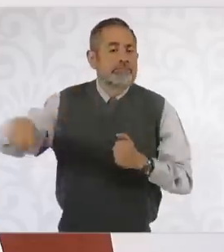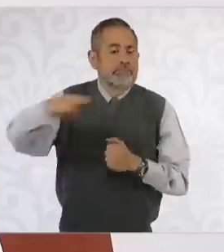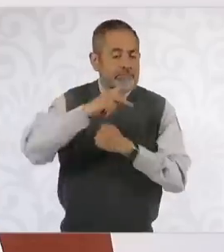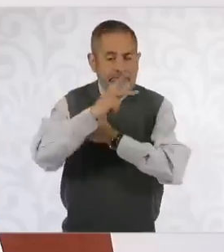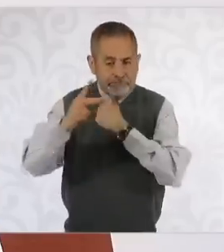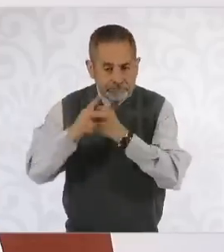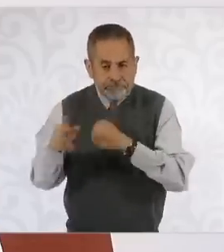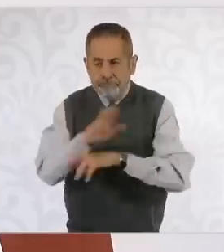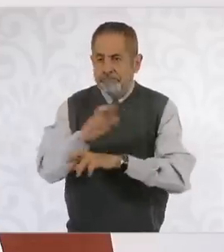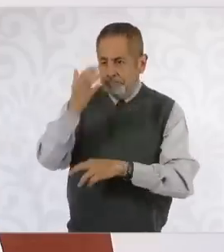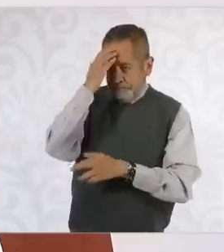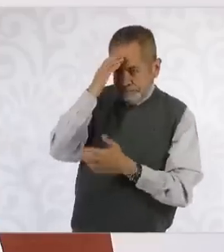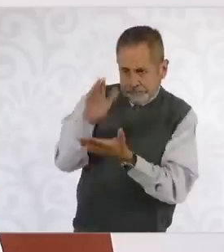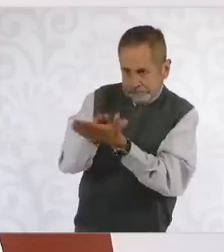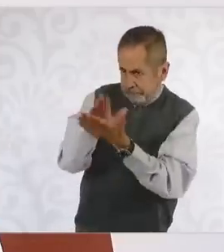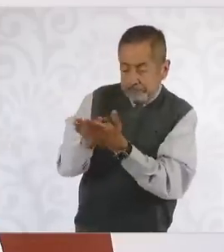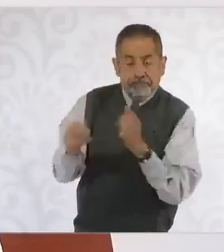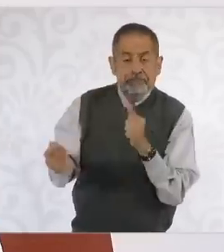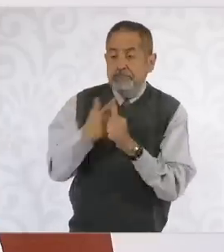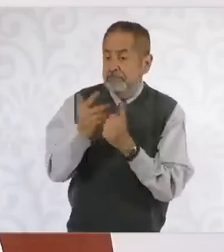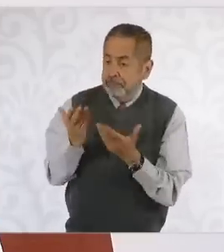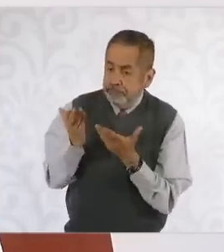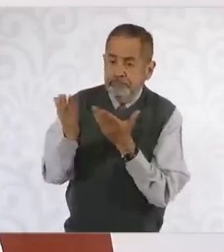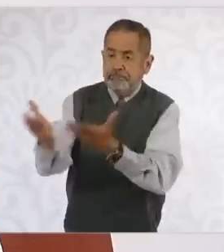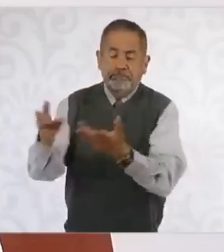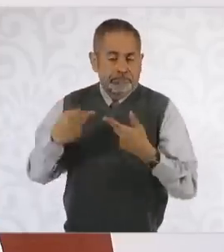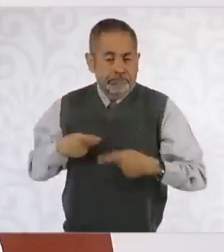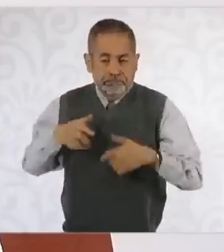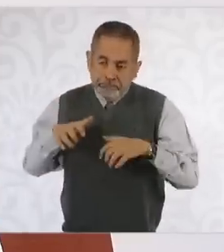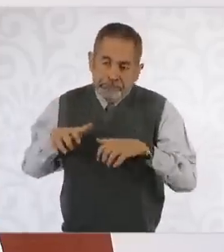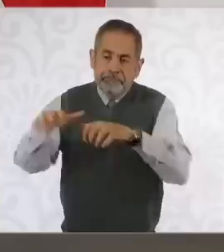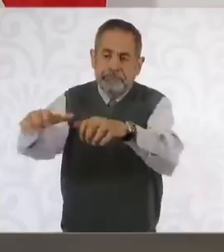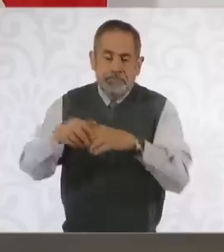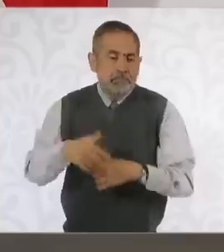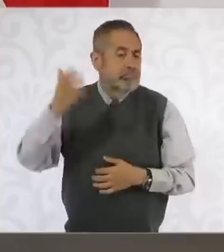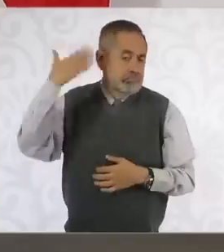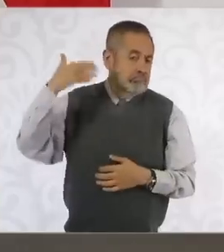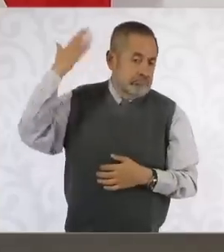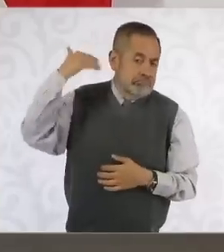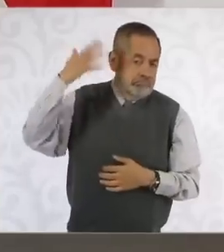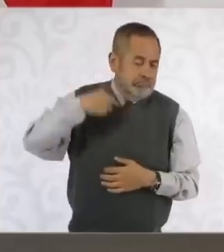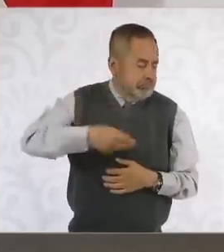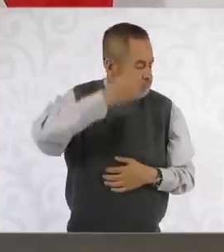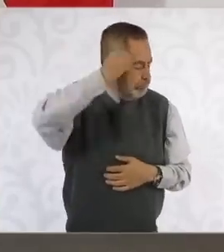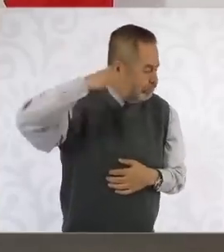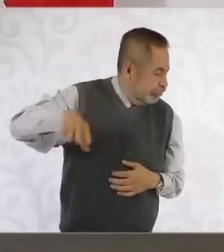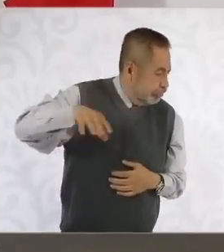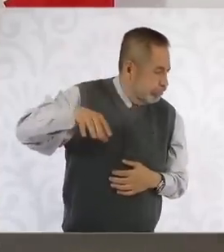nuestro pueblo por encima de todo el pueblo que fue olvidado durante tantos años hoy